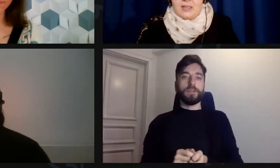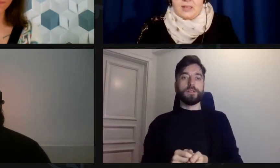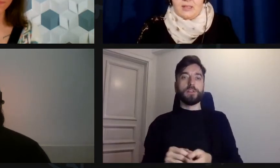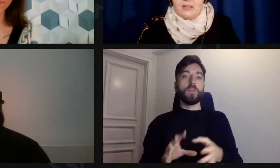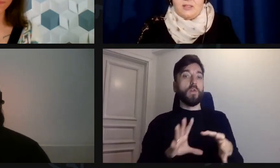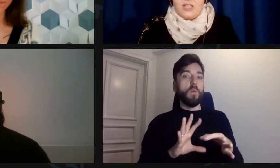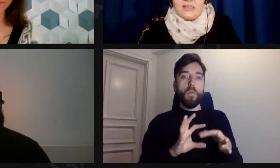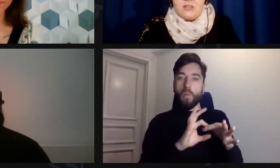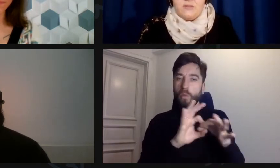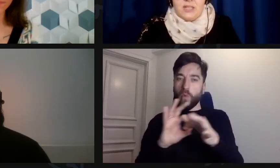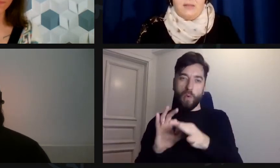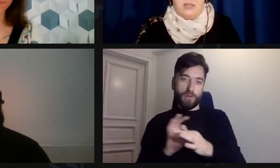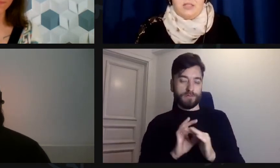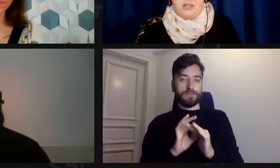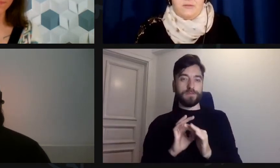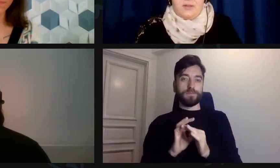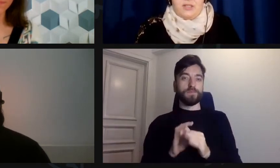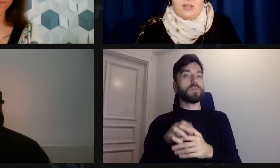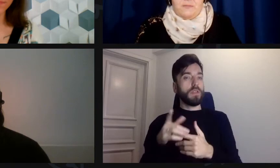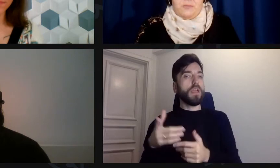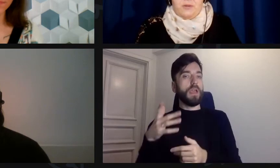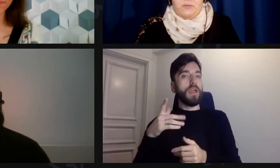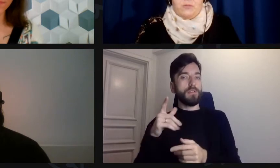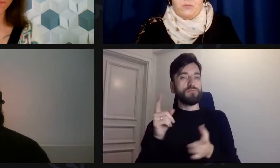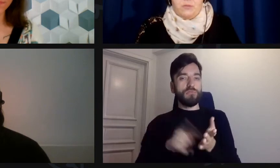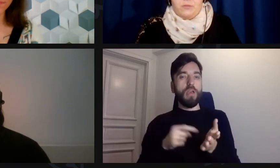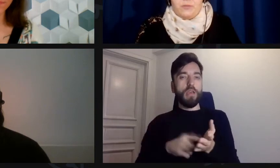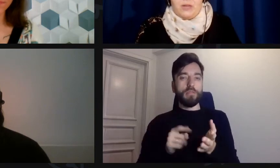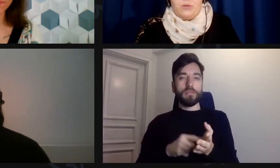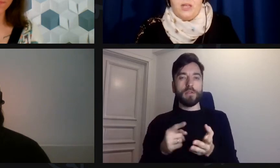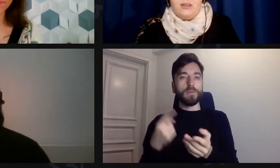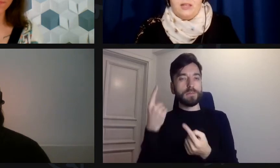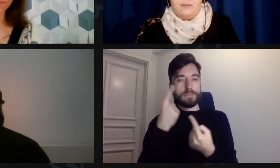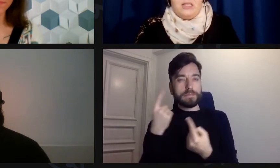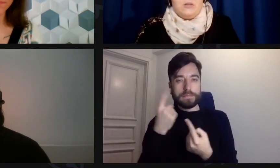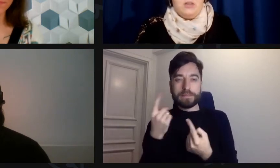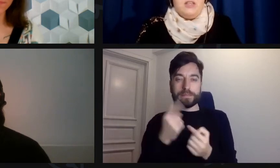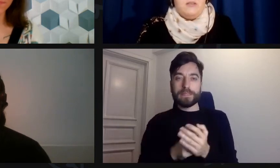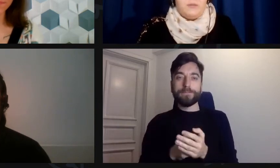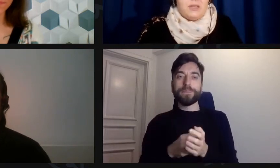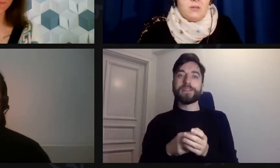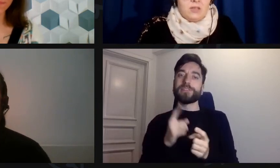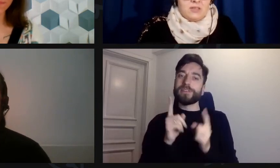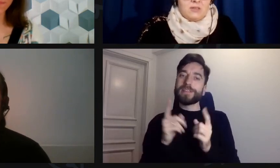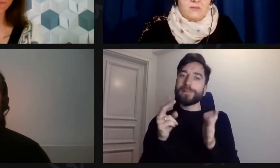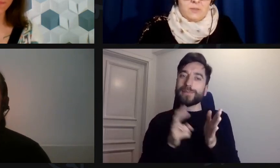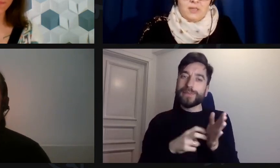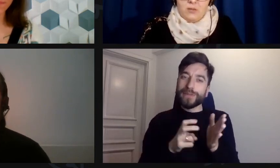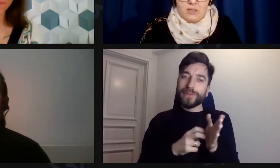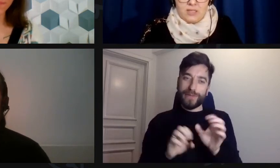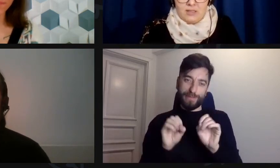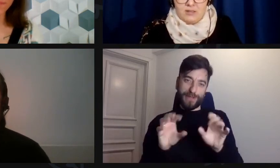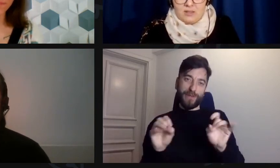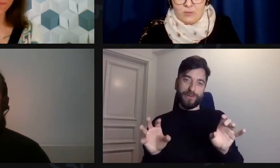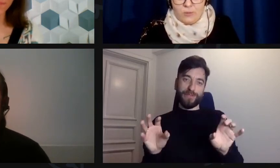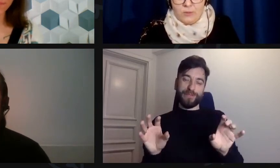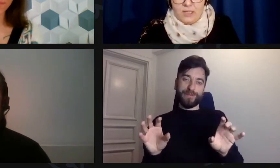Często wydaje mi się, że brakuje tej pedagogiki w pedagogice cyrku.